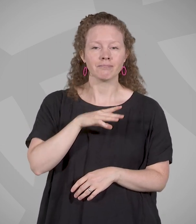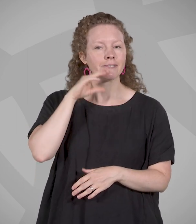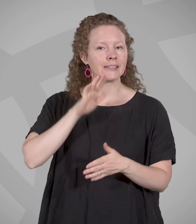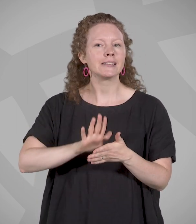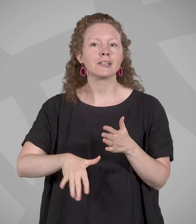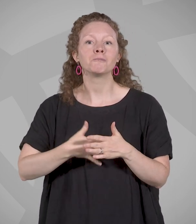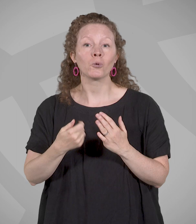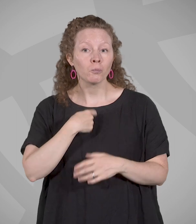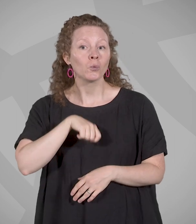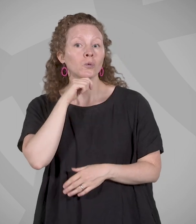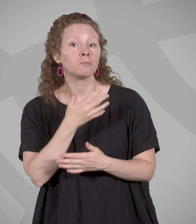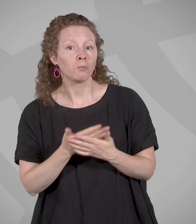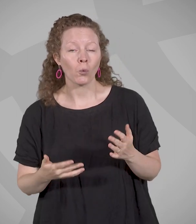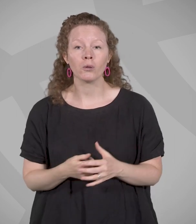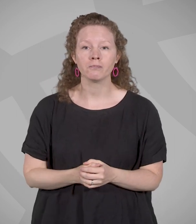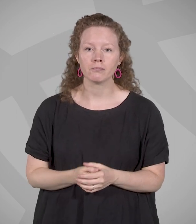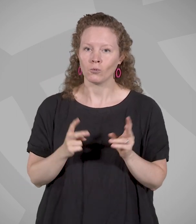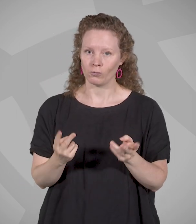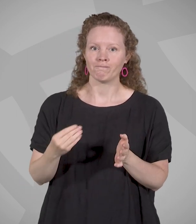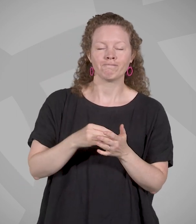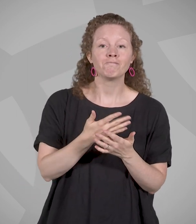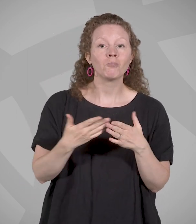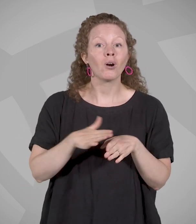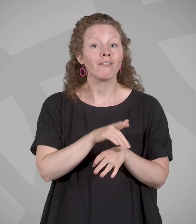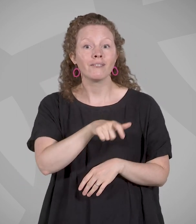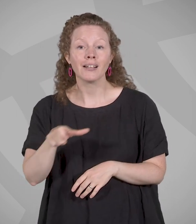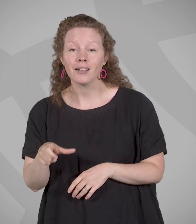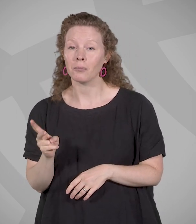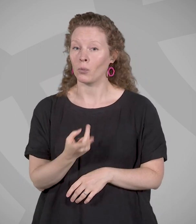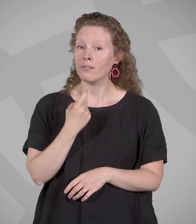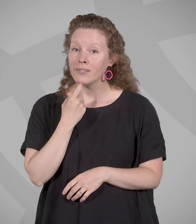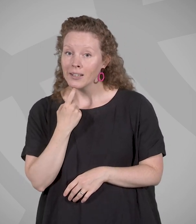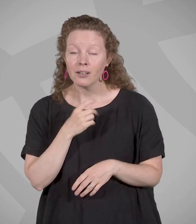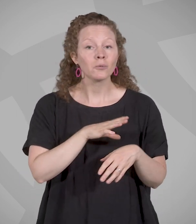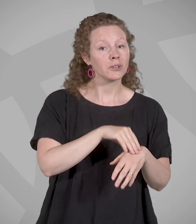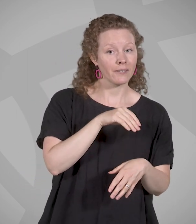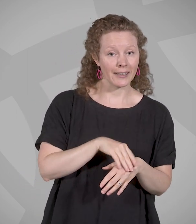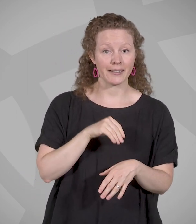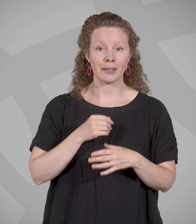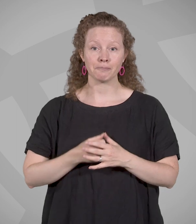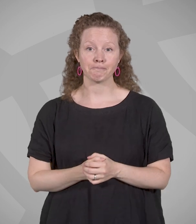noin 90 äidinkielistä kuuroa. Suomessa sekä Ruotsissa on myös muita kielen käyttäjiä.